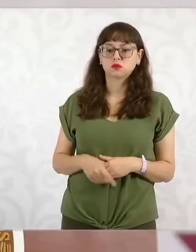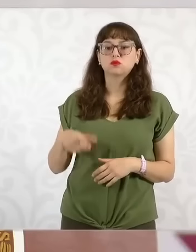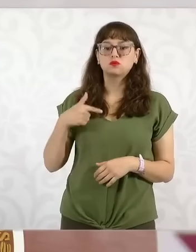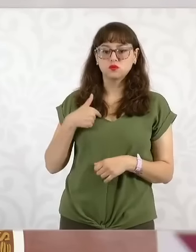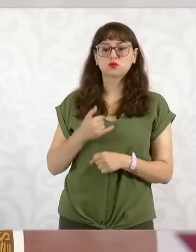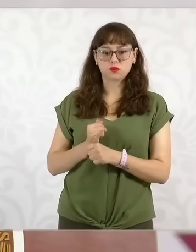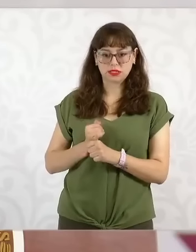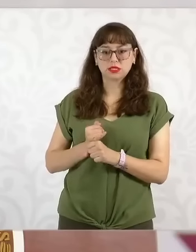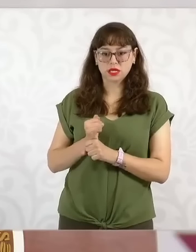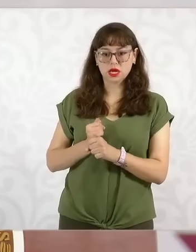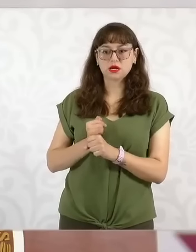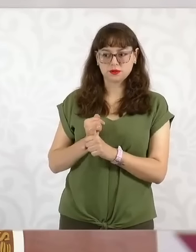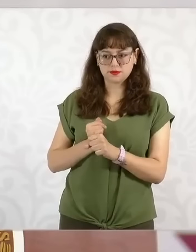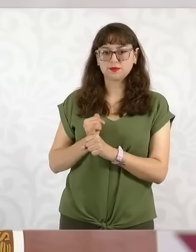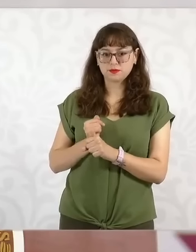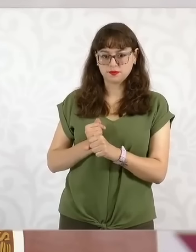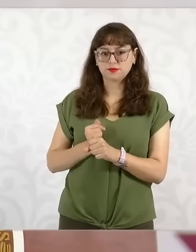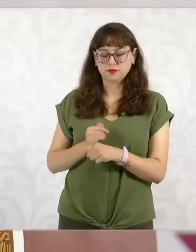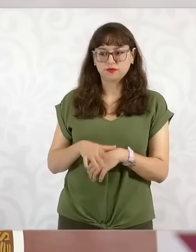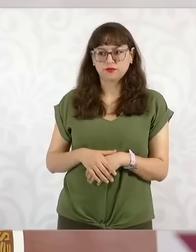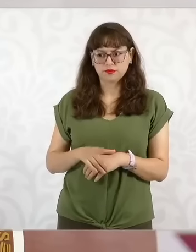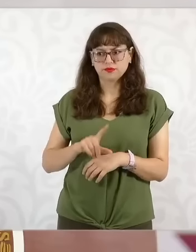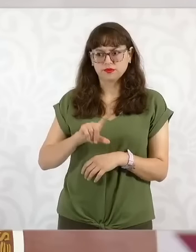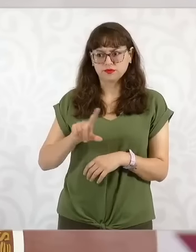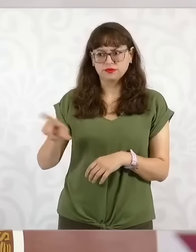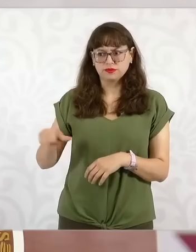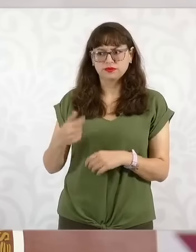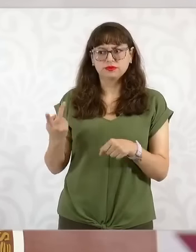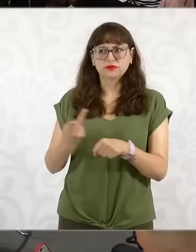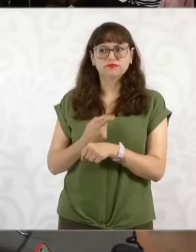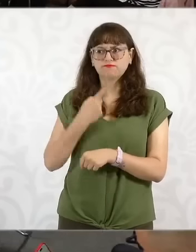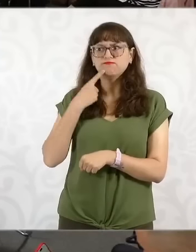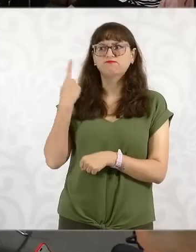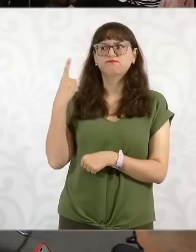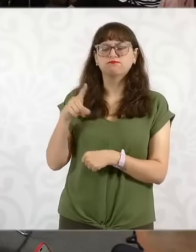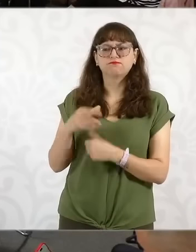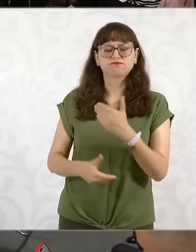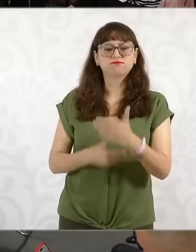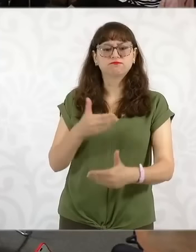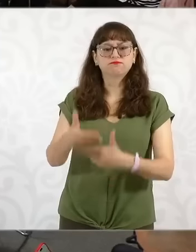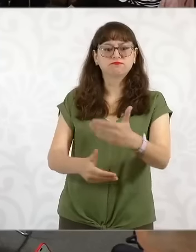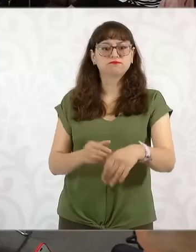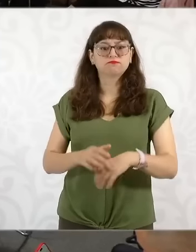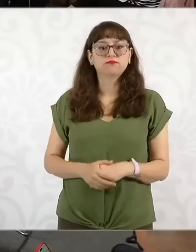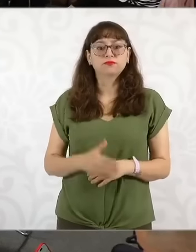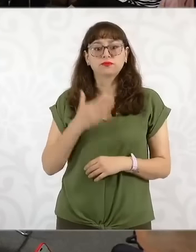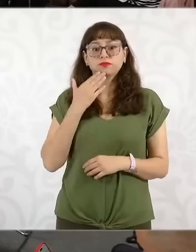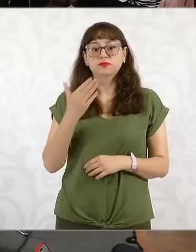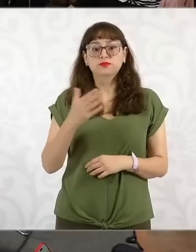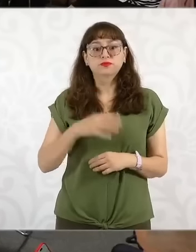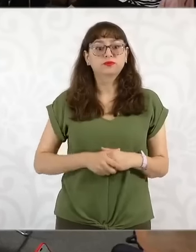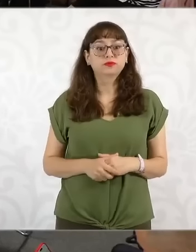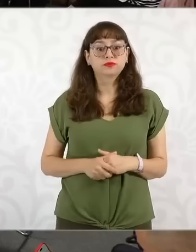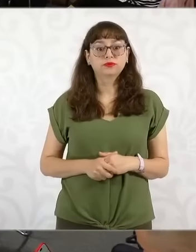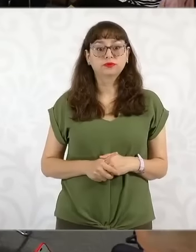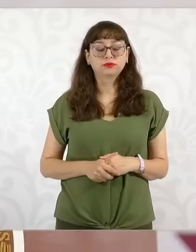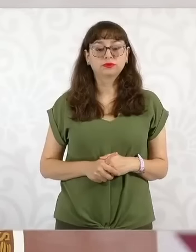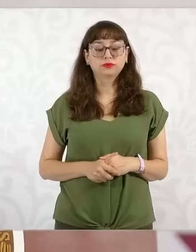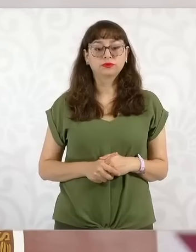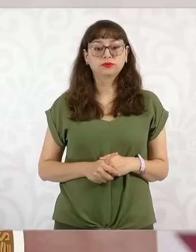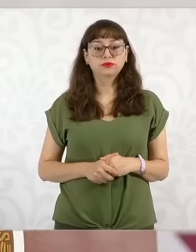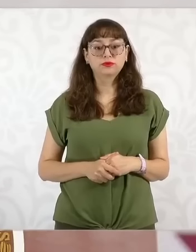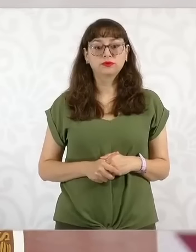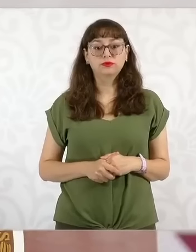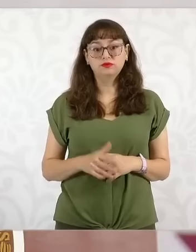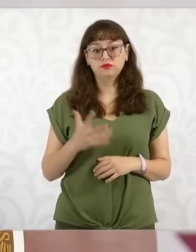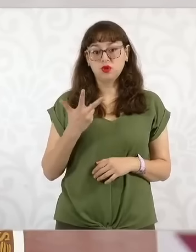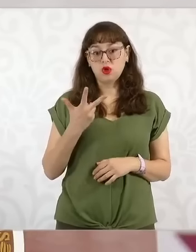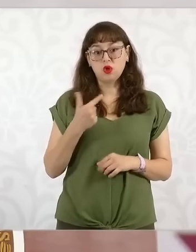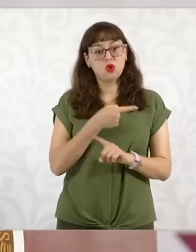al gabinete que pueda revisar la denuncia en la fiscalía. Muchas gracias. Muy bien. Bueno, 8:30.